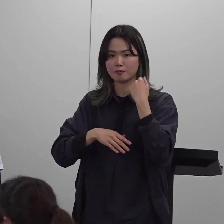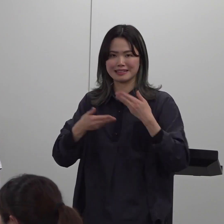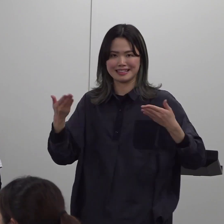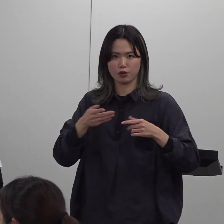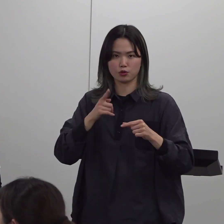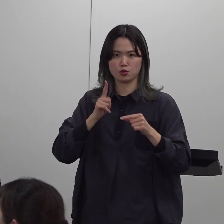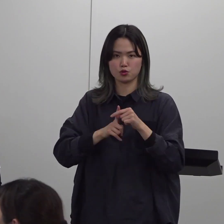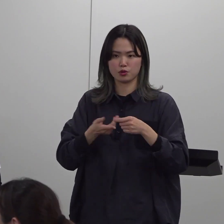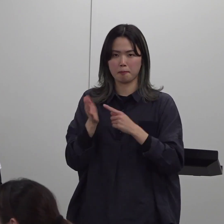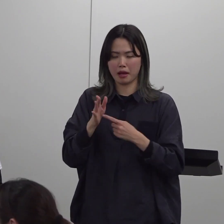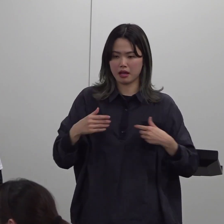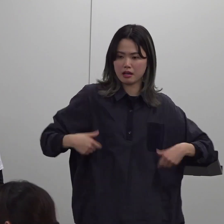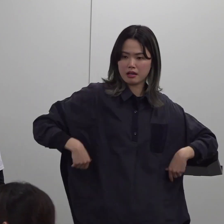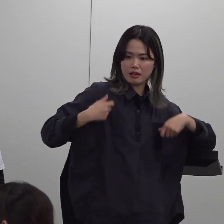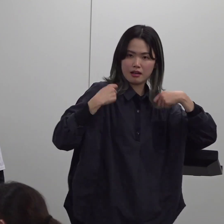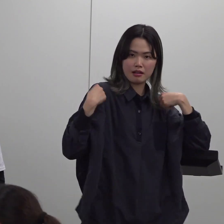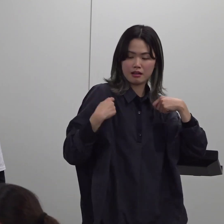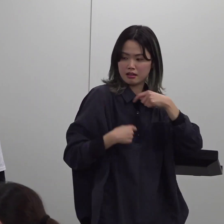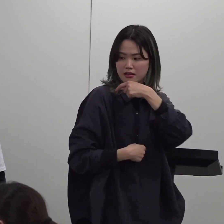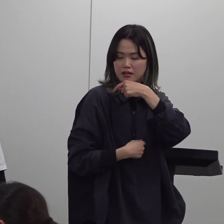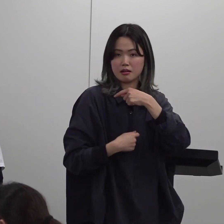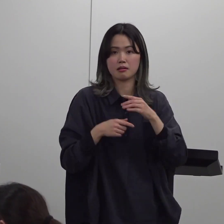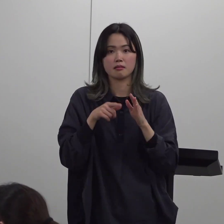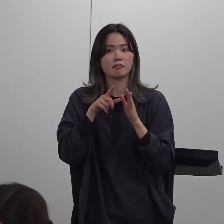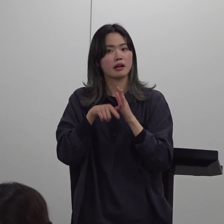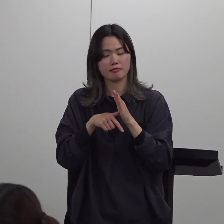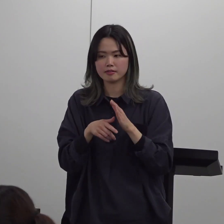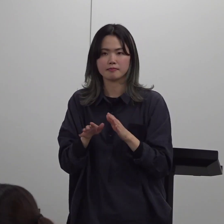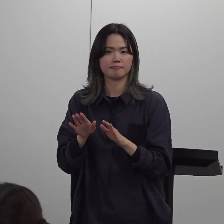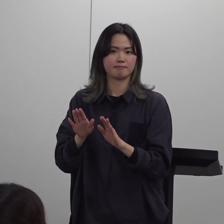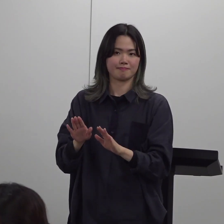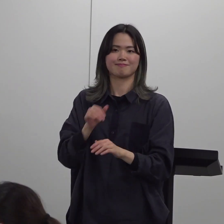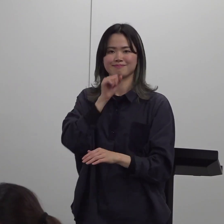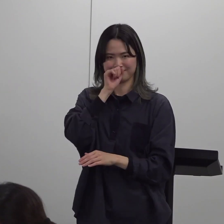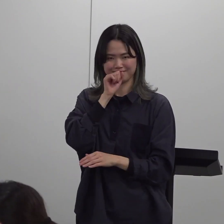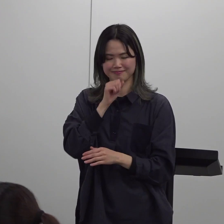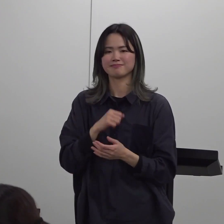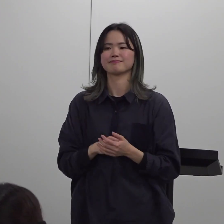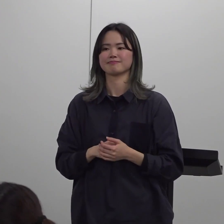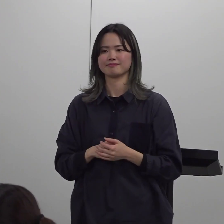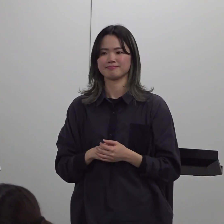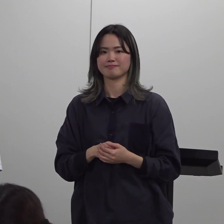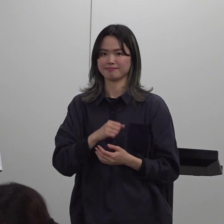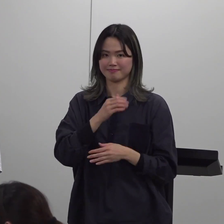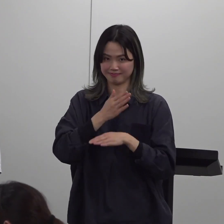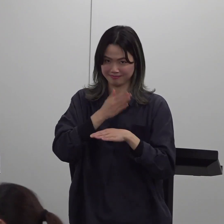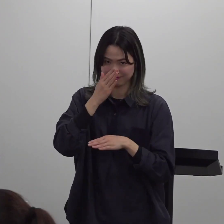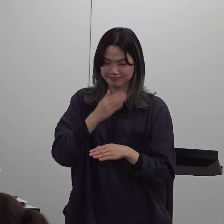お仕事中ということを覚えておいていただけたらいいかなと思います ありがとうございます